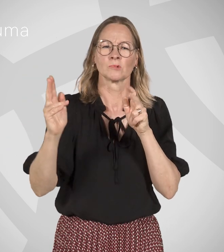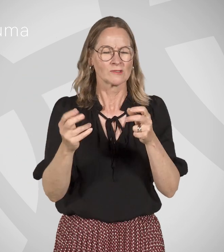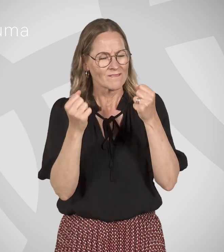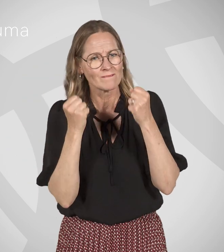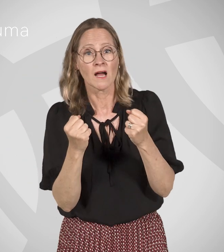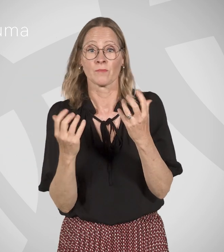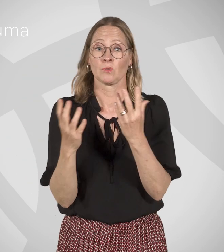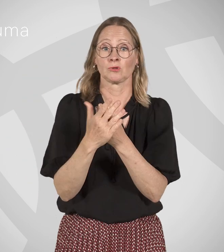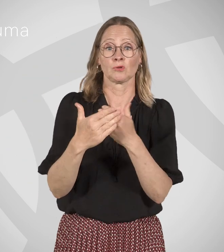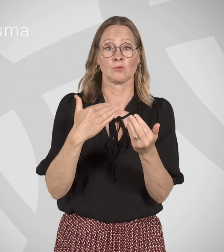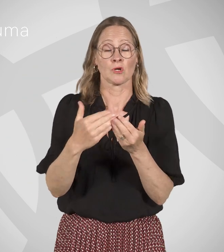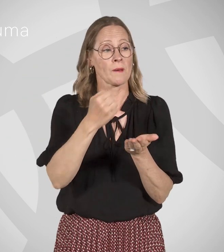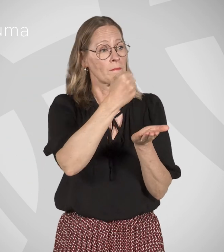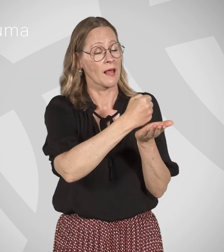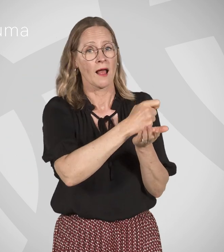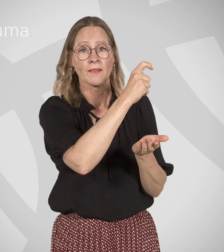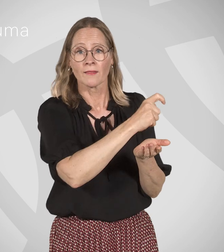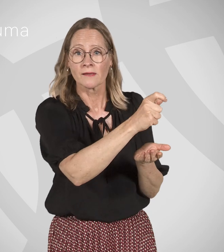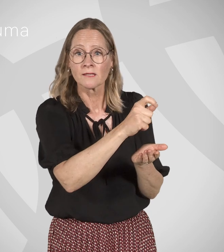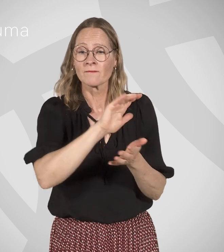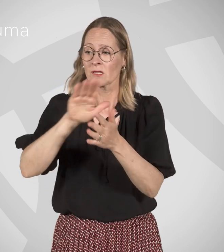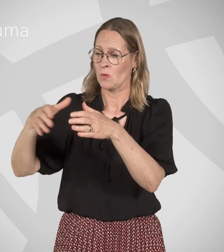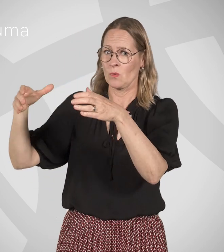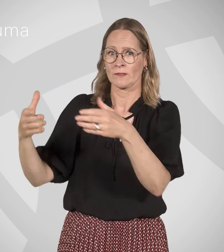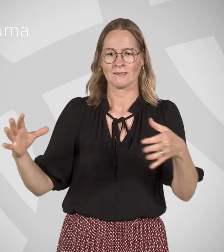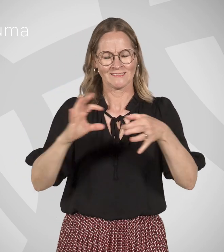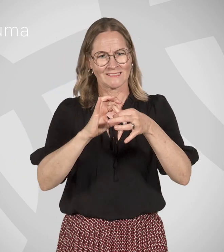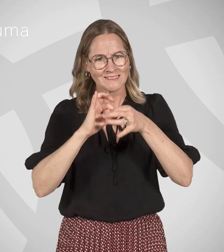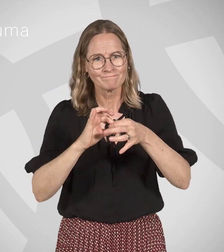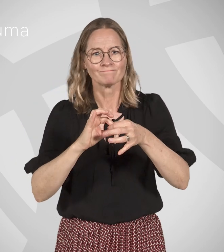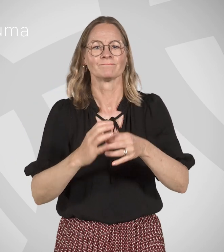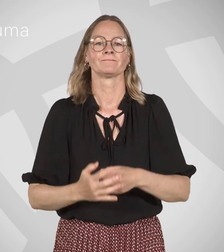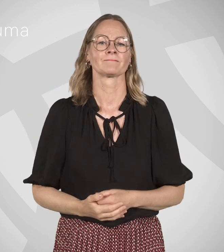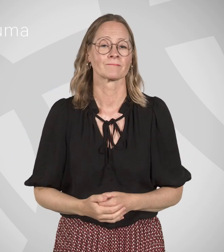sekä vahvaa yhteistyötä päättäjien ja viittomakielisen yhteisön kesken.